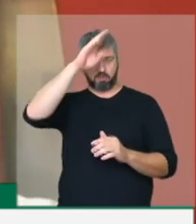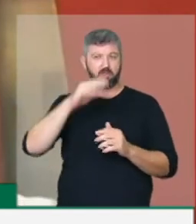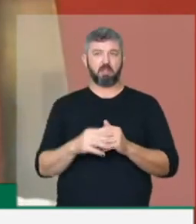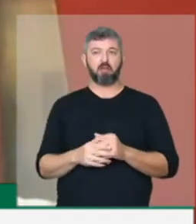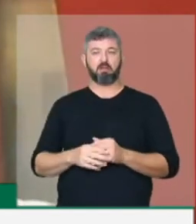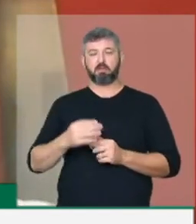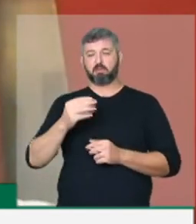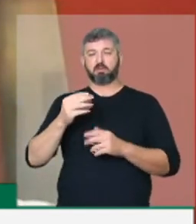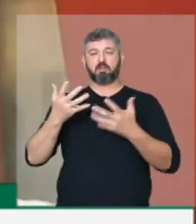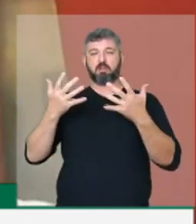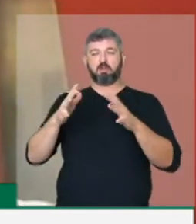UM NEGACIONISMO, DEPUTADO ALEXIS... ELE MANDOU CANCELAR